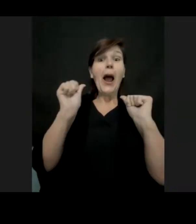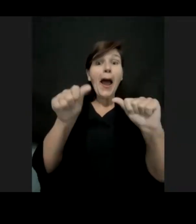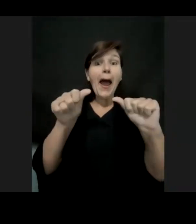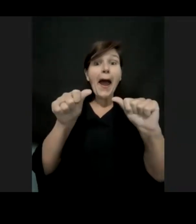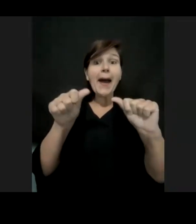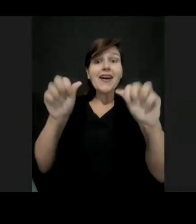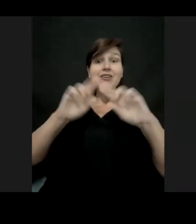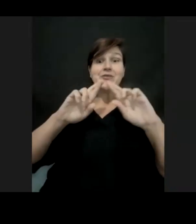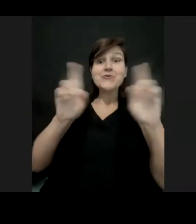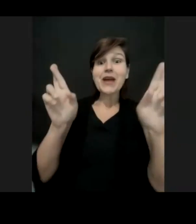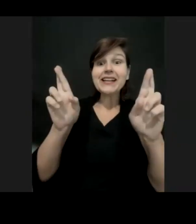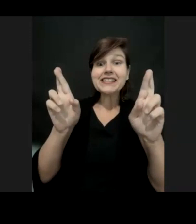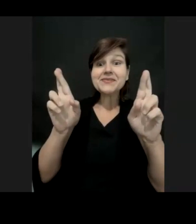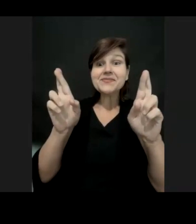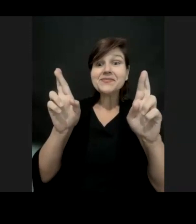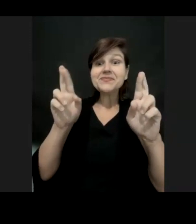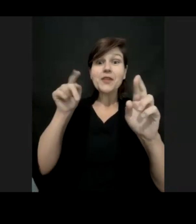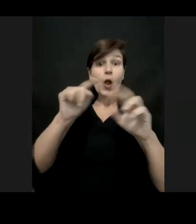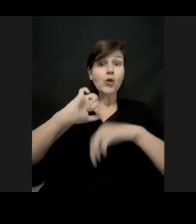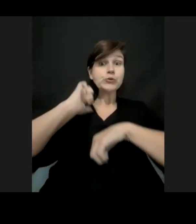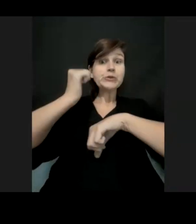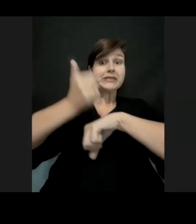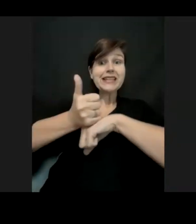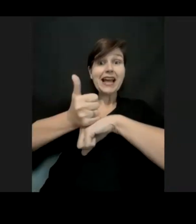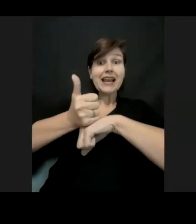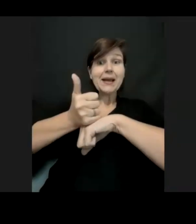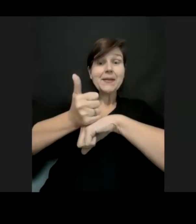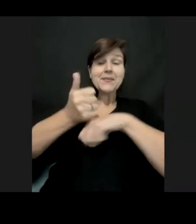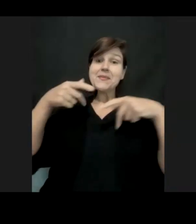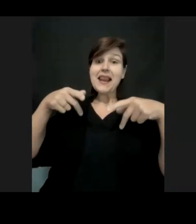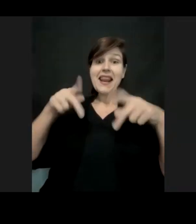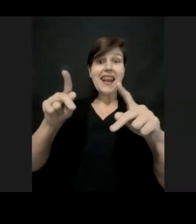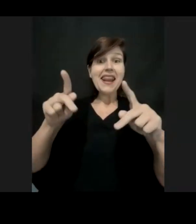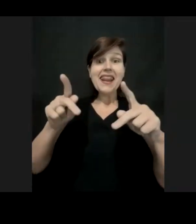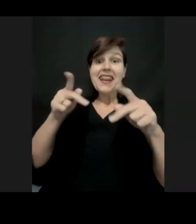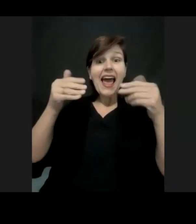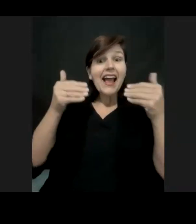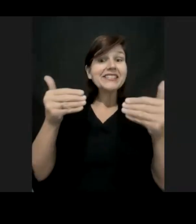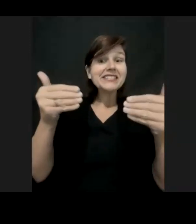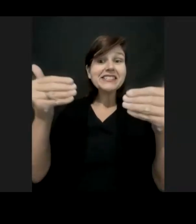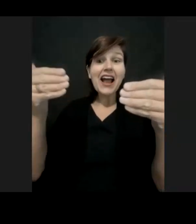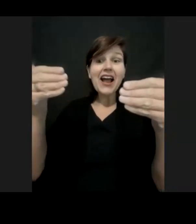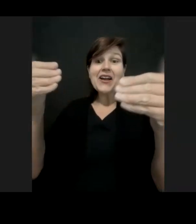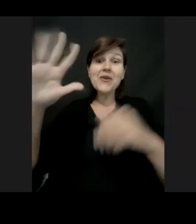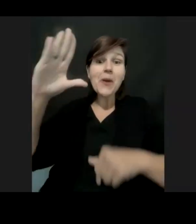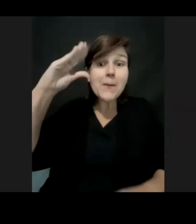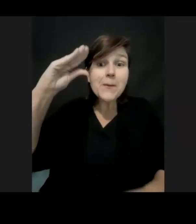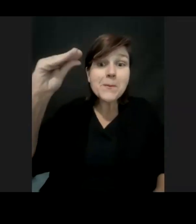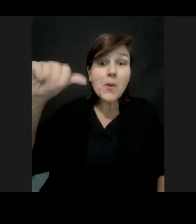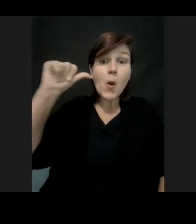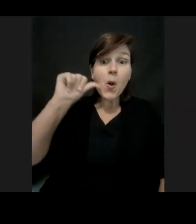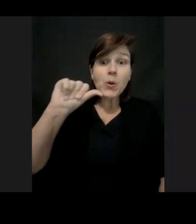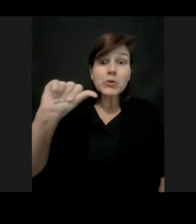Are you steady? Let's take it away, boys and girls! With… [gasp]